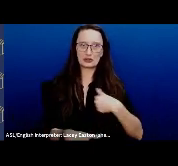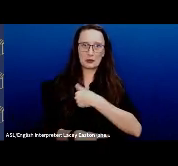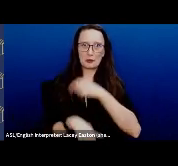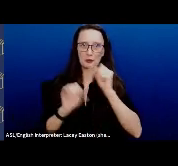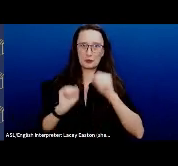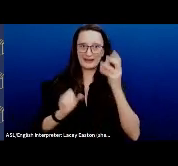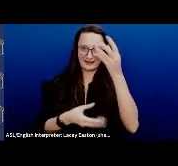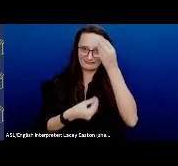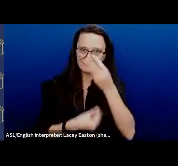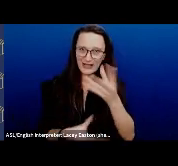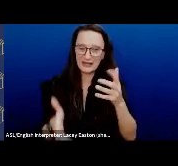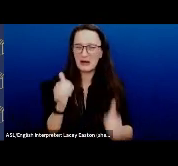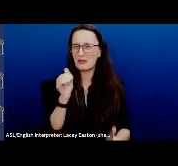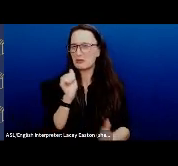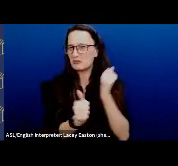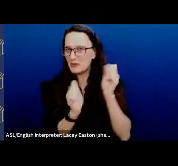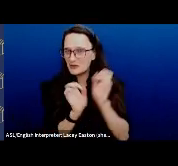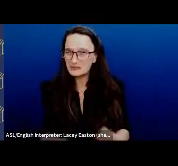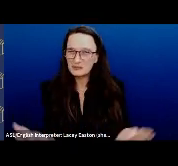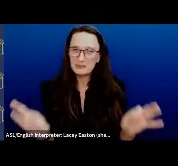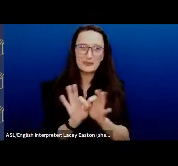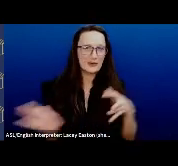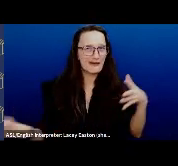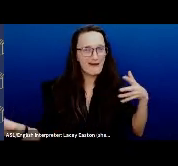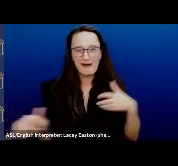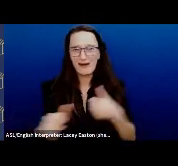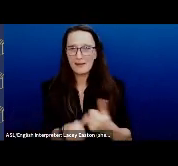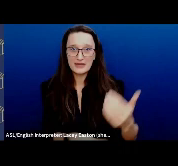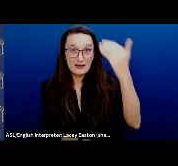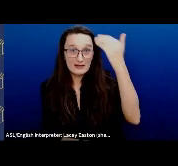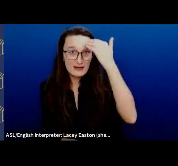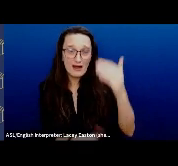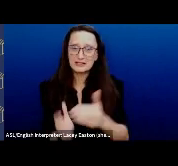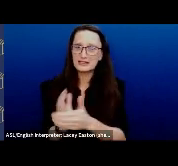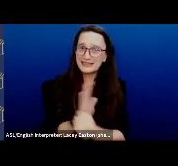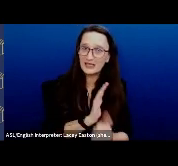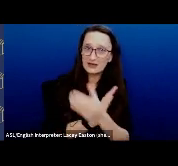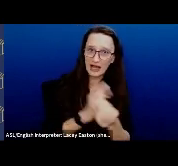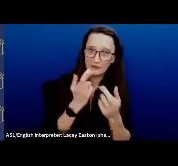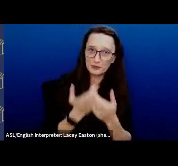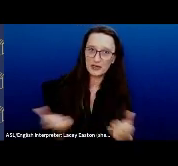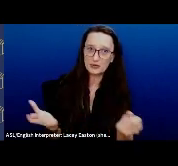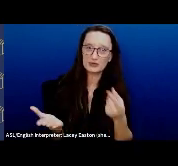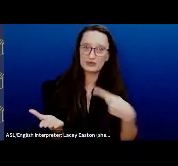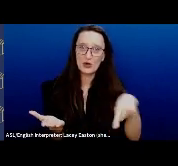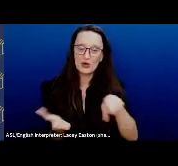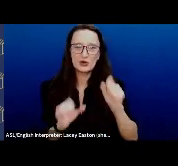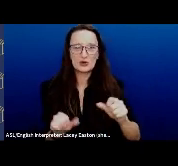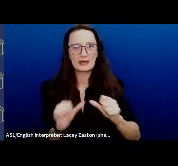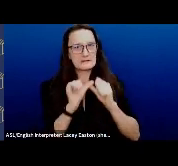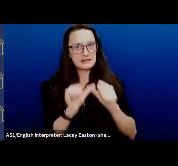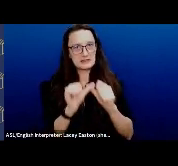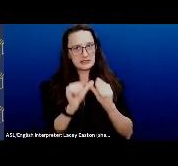conocimientos, habilidades y recursos más relevantes y actualizados para que usted pueda continuar apoyando a sus estudiantes